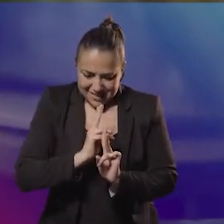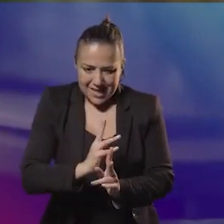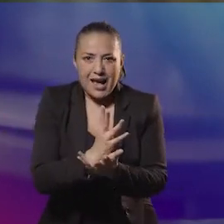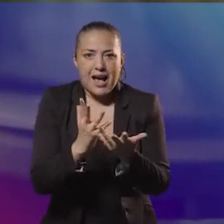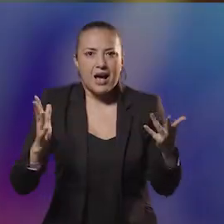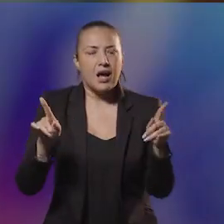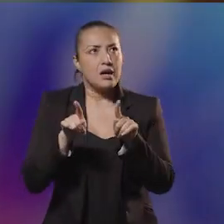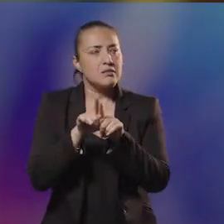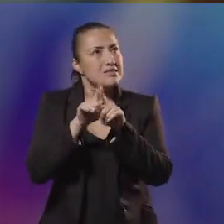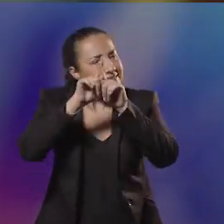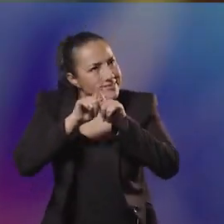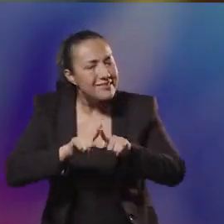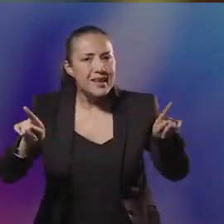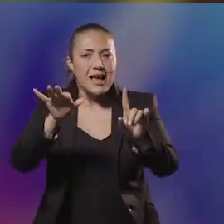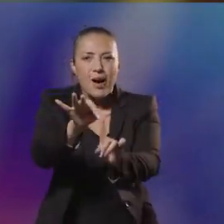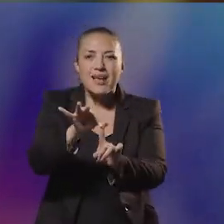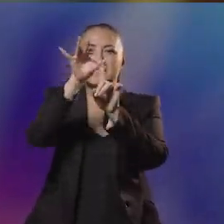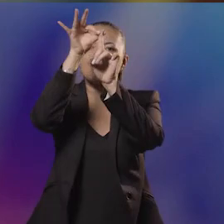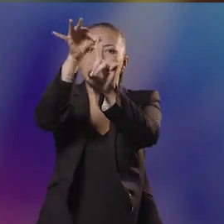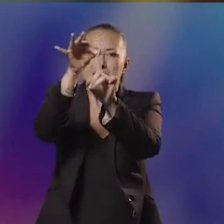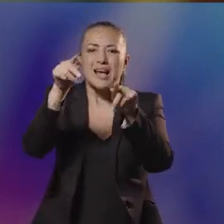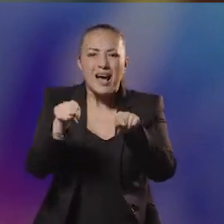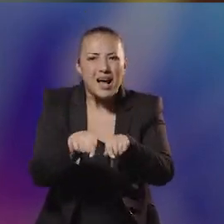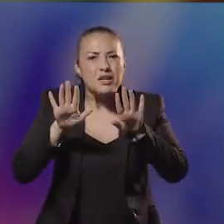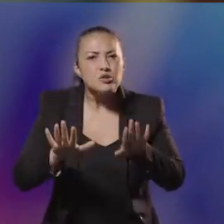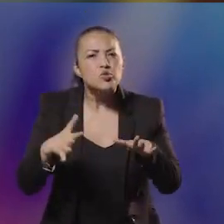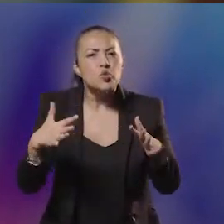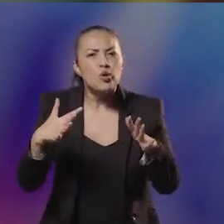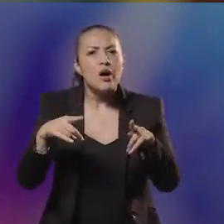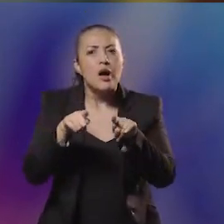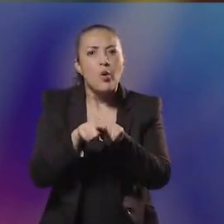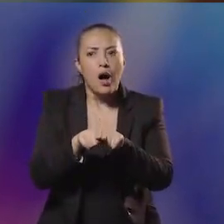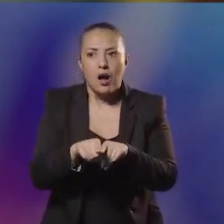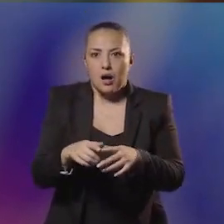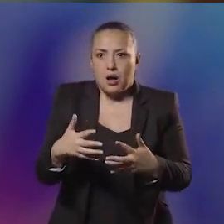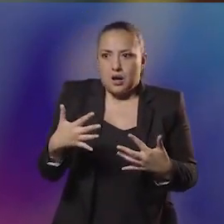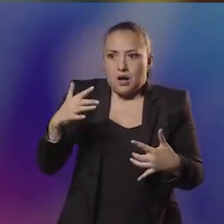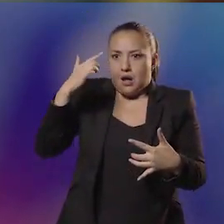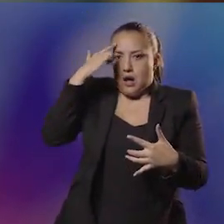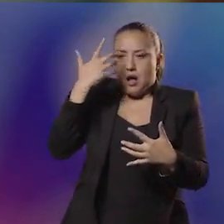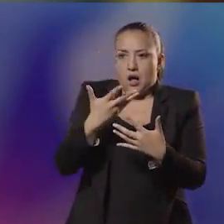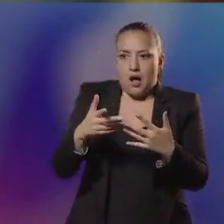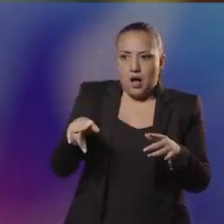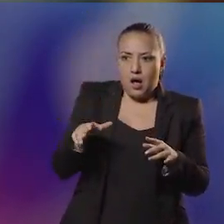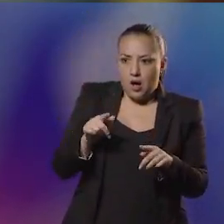en una dimensión especial, en una dimensión de lo profano como algo